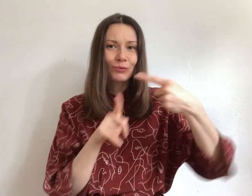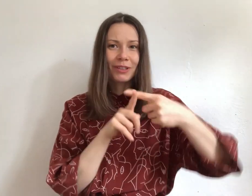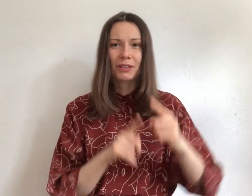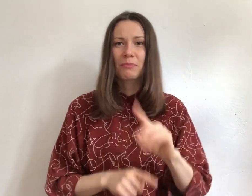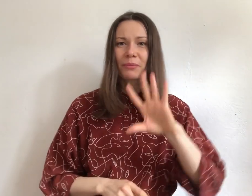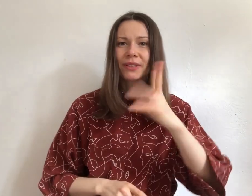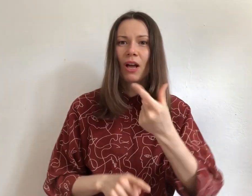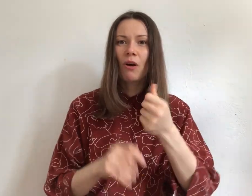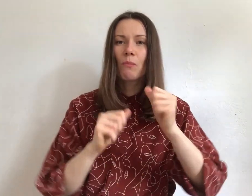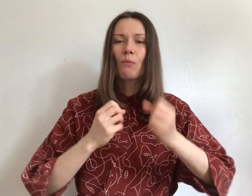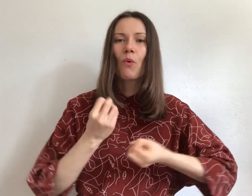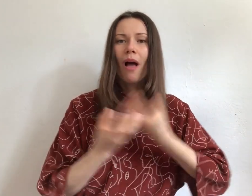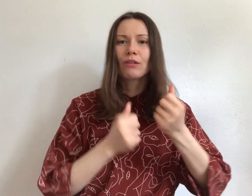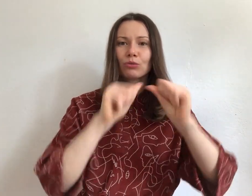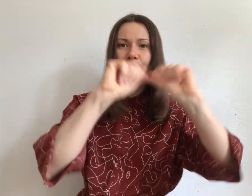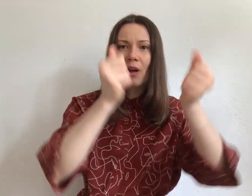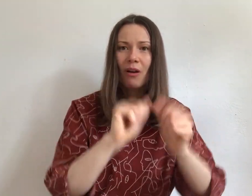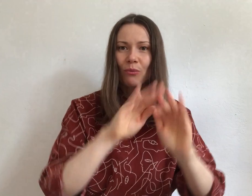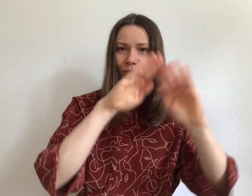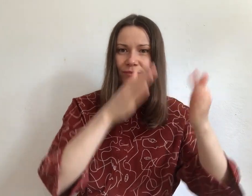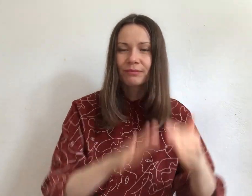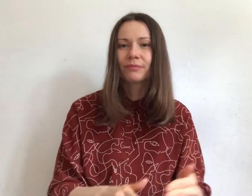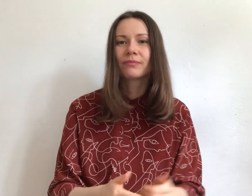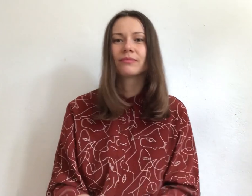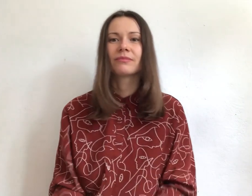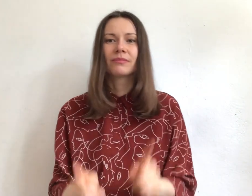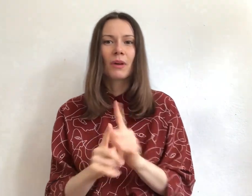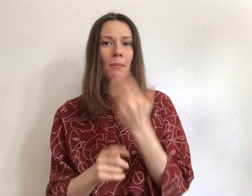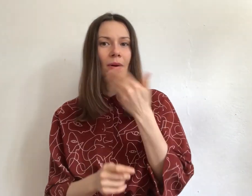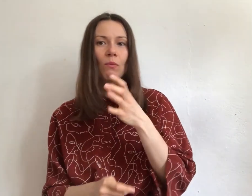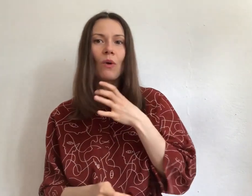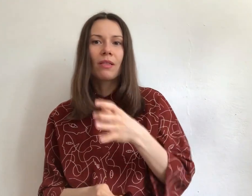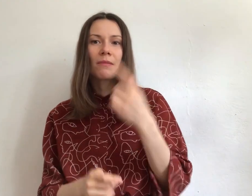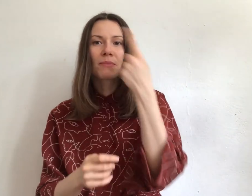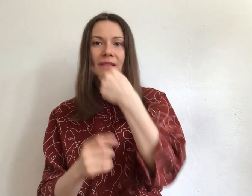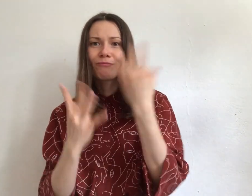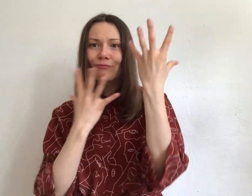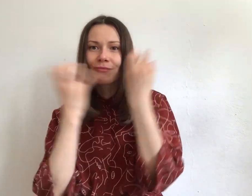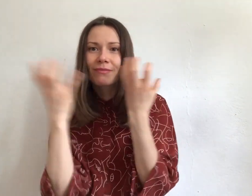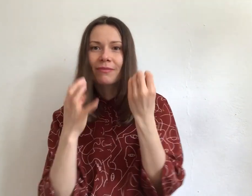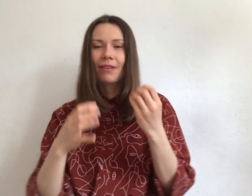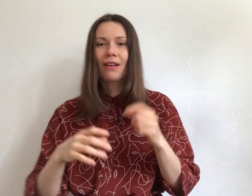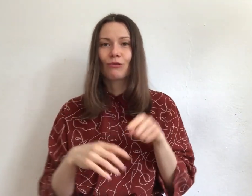Nadaje temu poezja kształtu, bogata ekspresja twarzy.